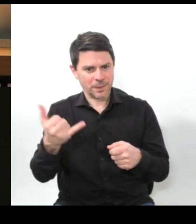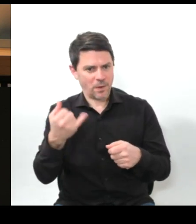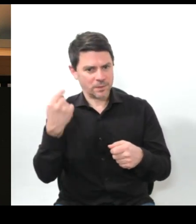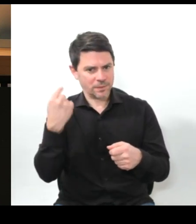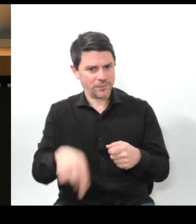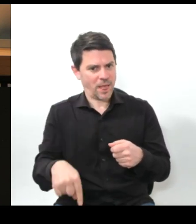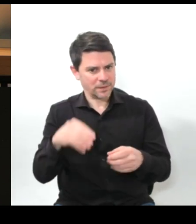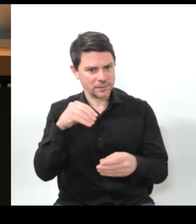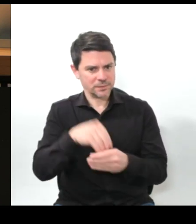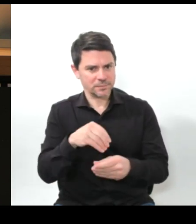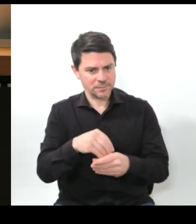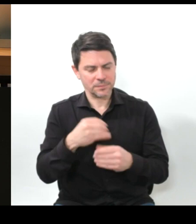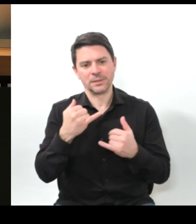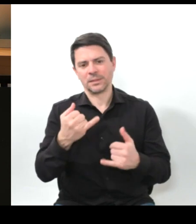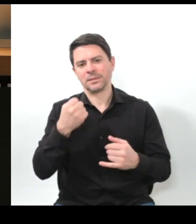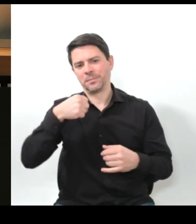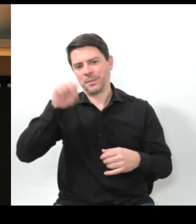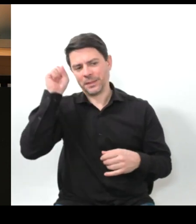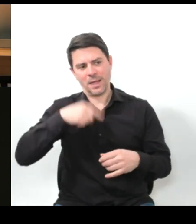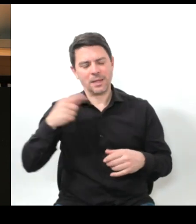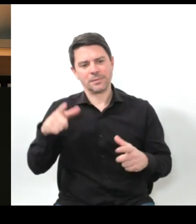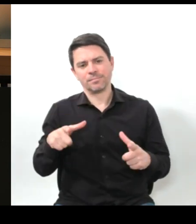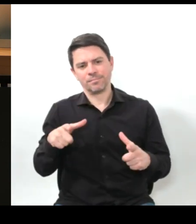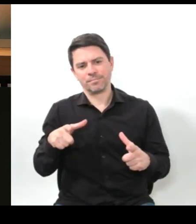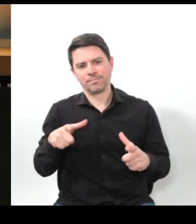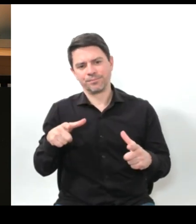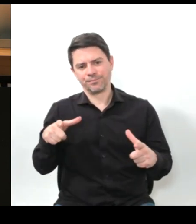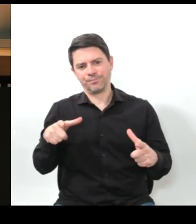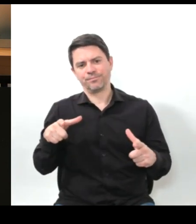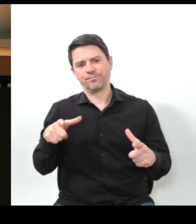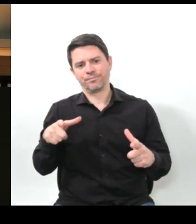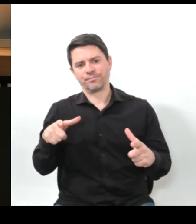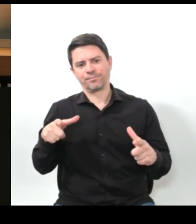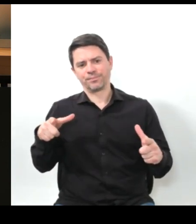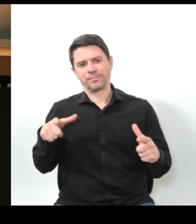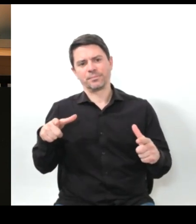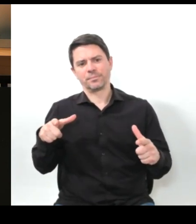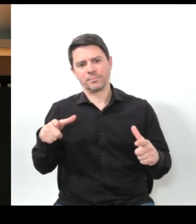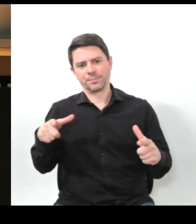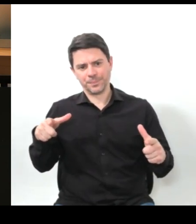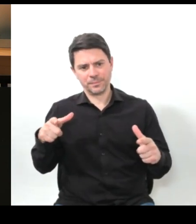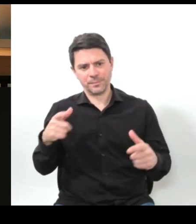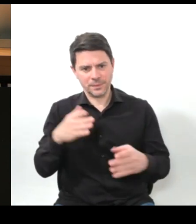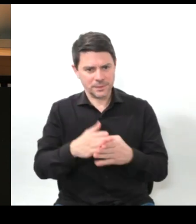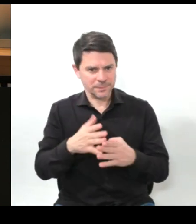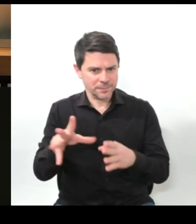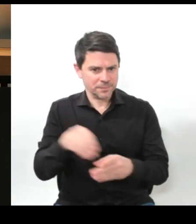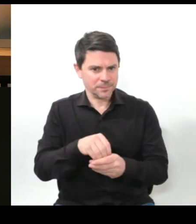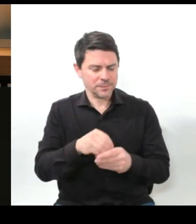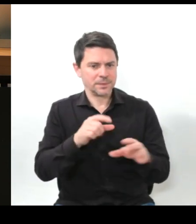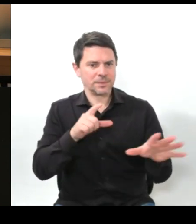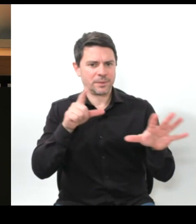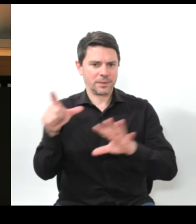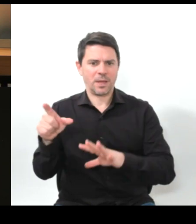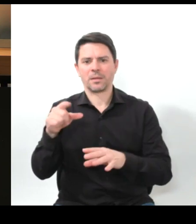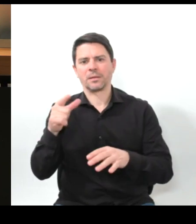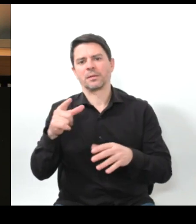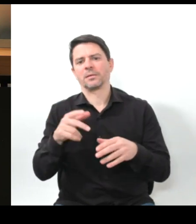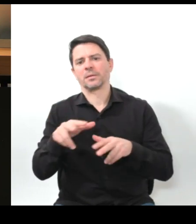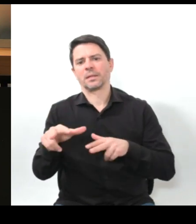Schieben. Sie ist nicht auf gestiegene Baukosten, die sinken nebenbei schon wieder mittlerweile, wenn ich mit dem Thema beschäftigen und schieben Sie ist nicht auf